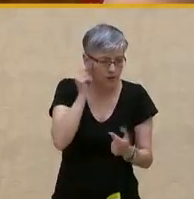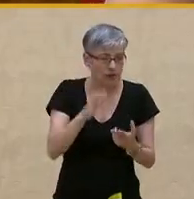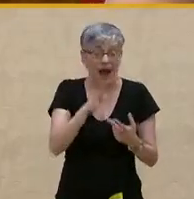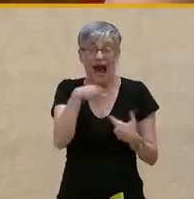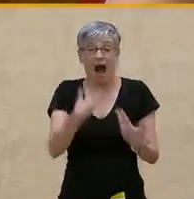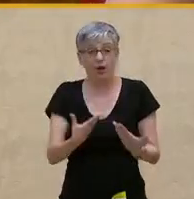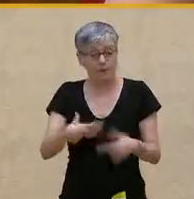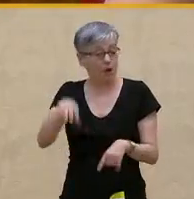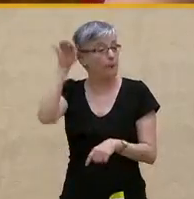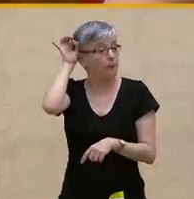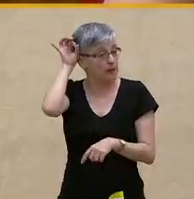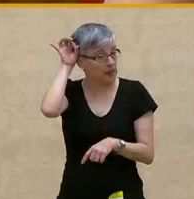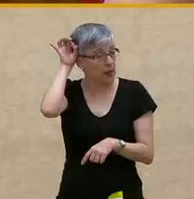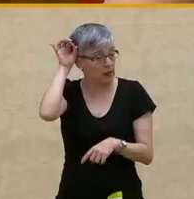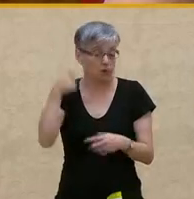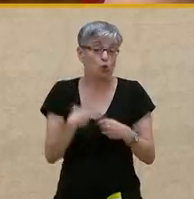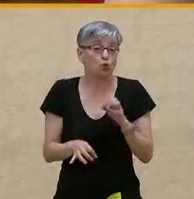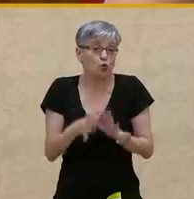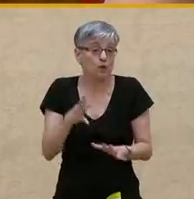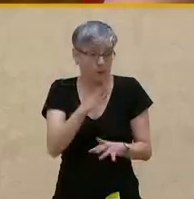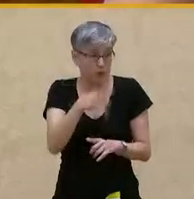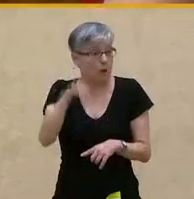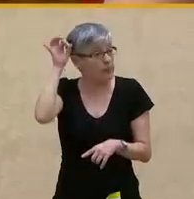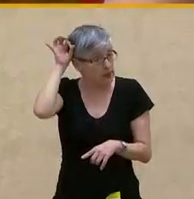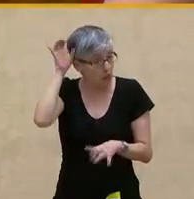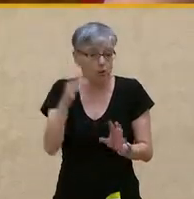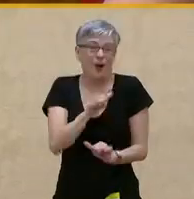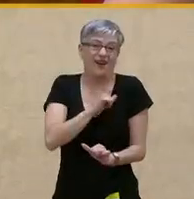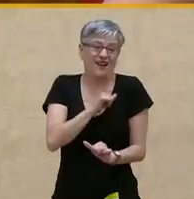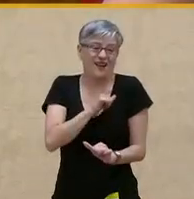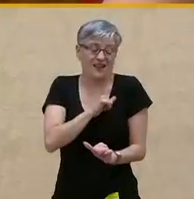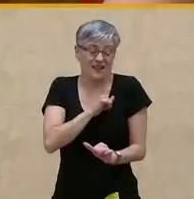tengo la gran suerte de poder estar implantado, estoy en lista de espera de implantarme el segundo